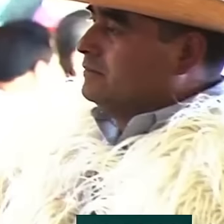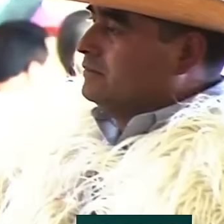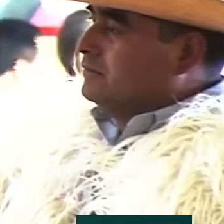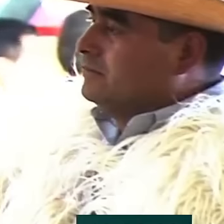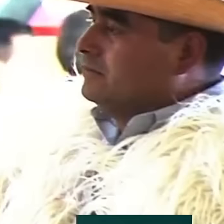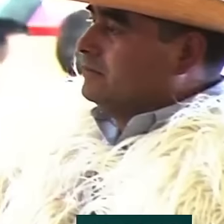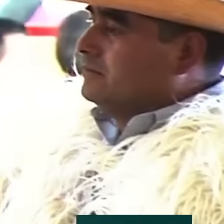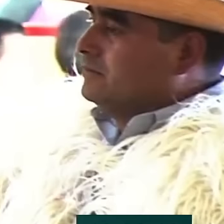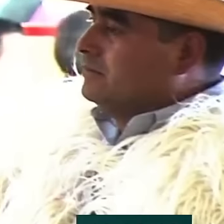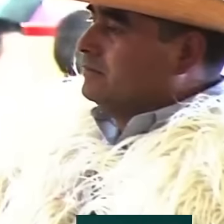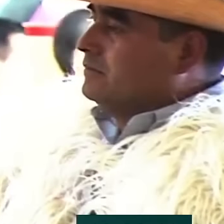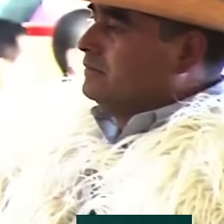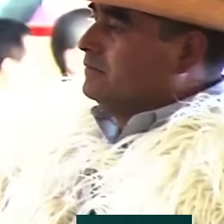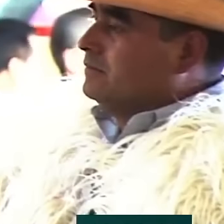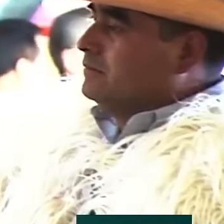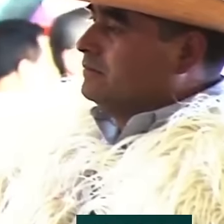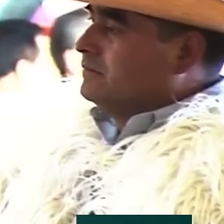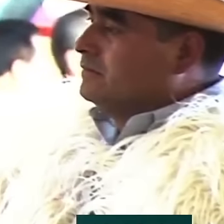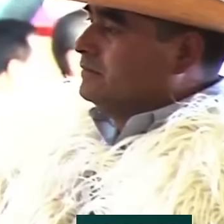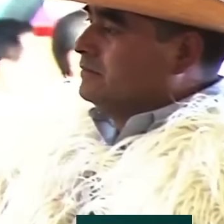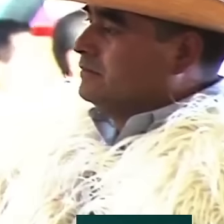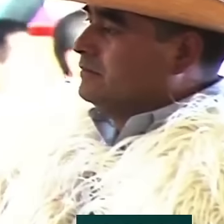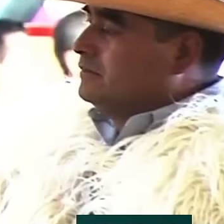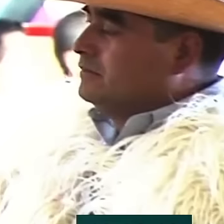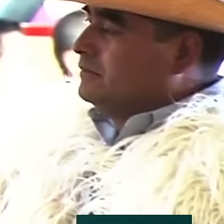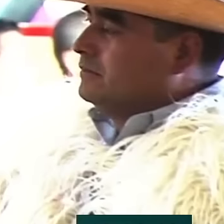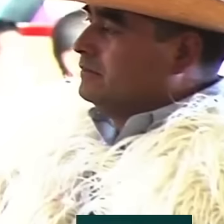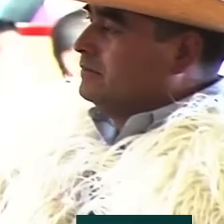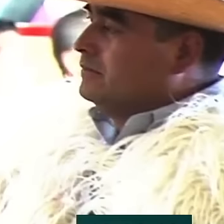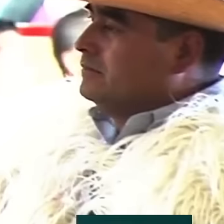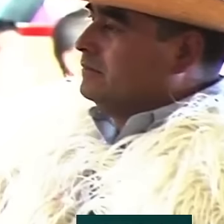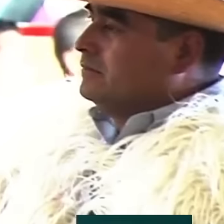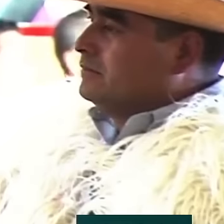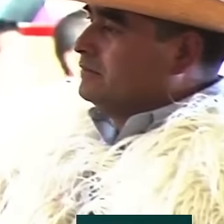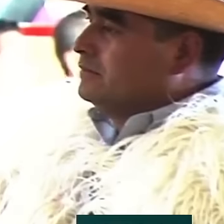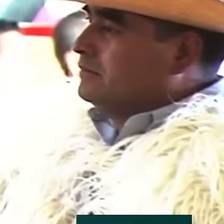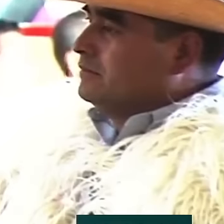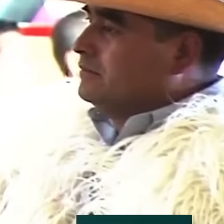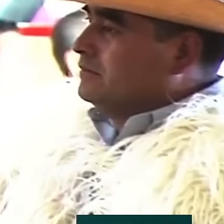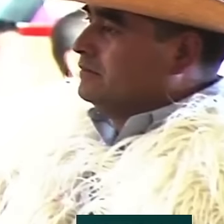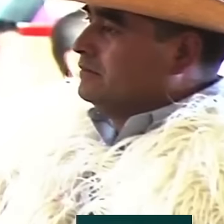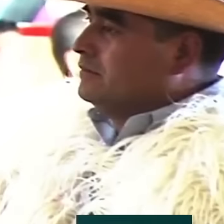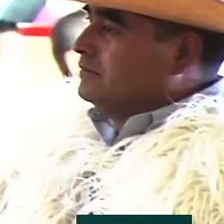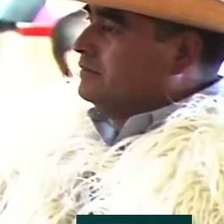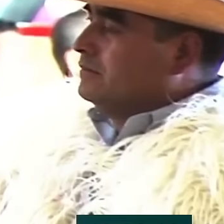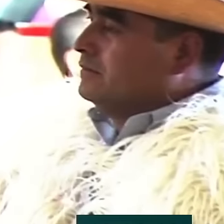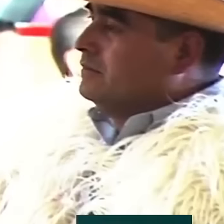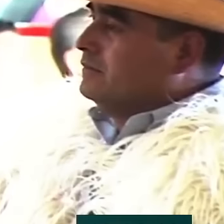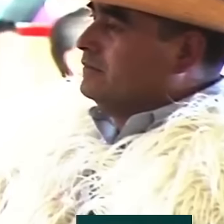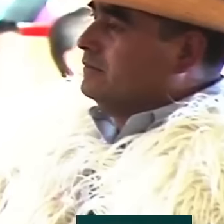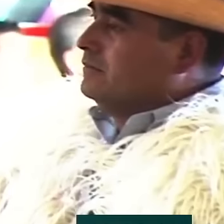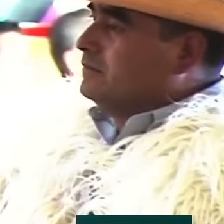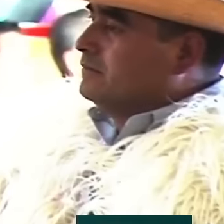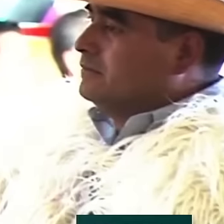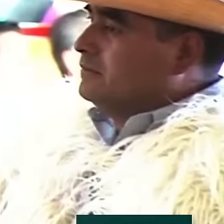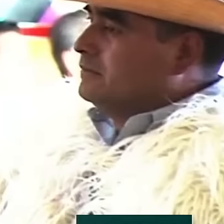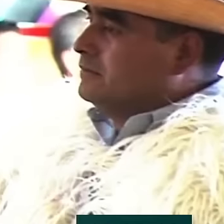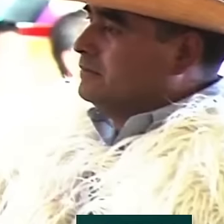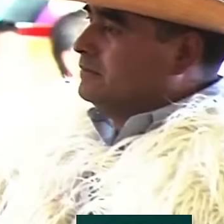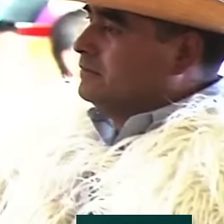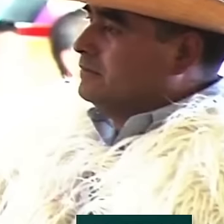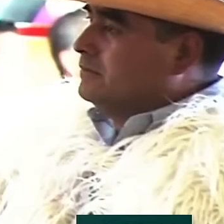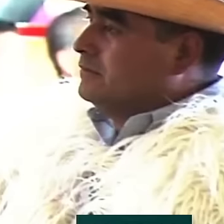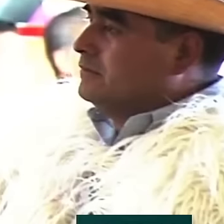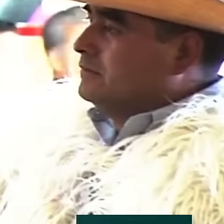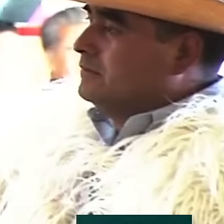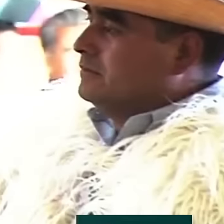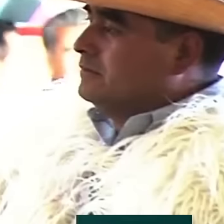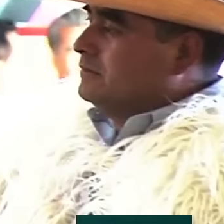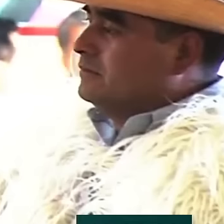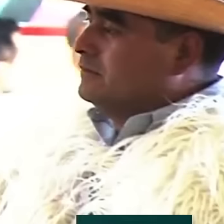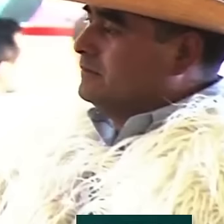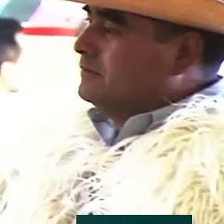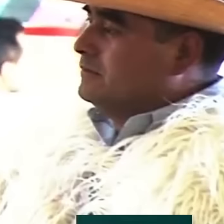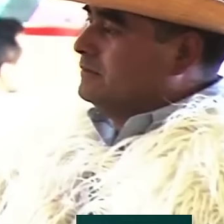Comunidad indígenas